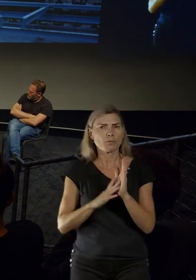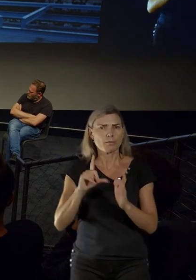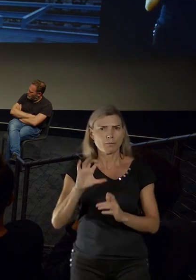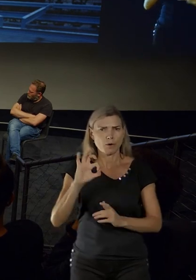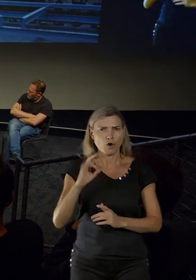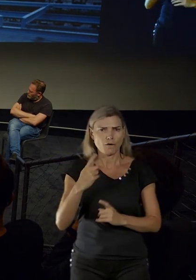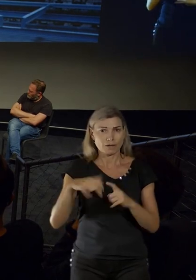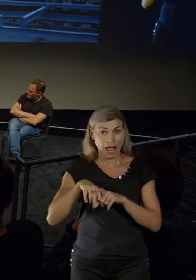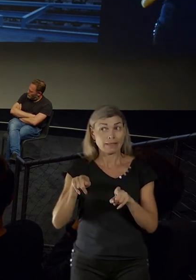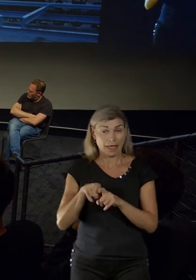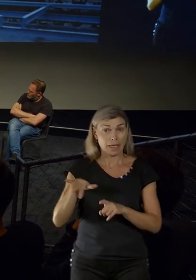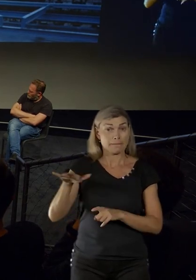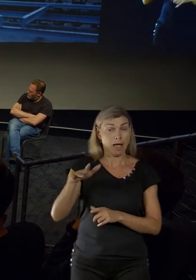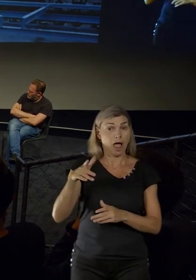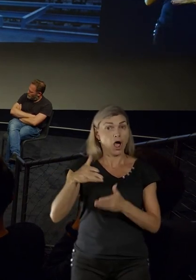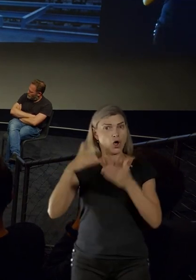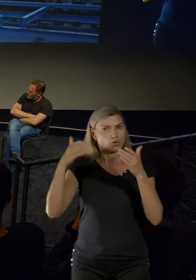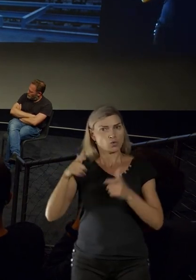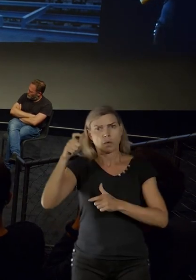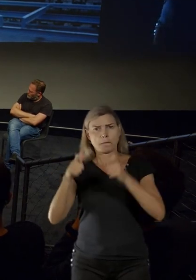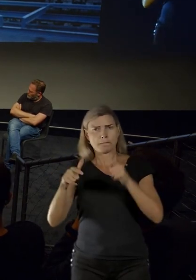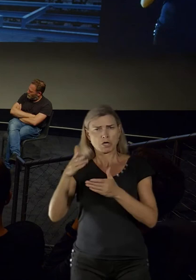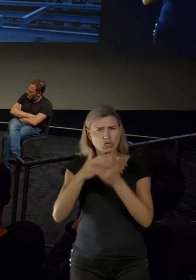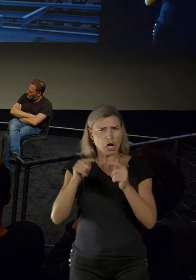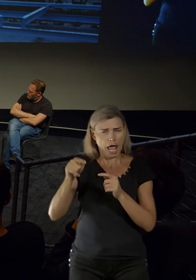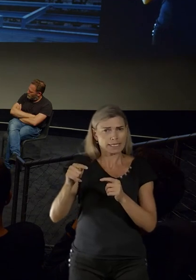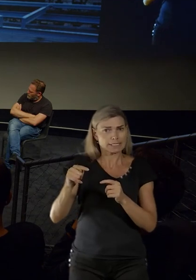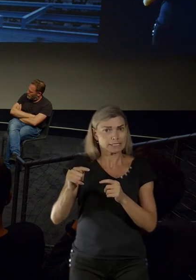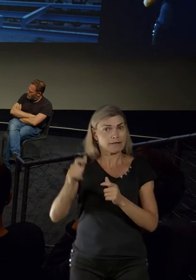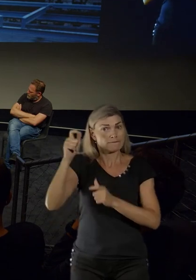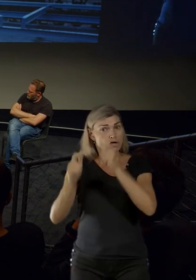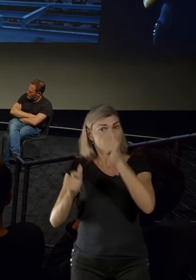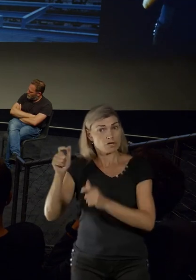vlastně výšková dominanta v nějakém ohnisku. A nevím, jestli se o tom nedá říct něco,